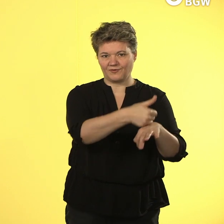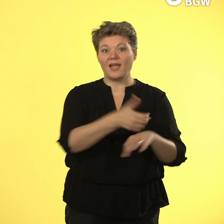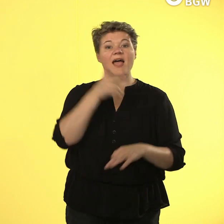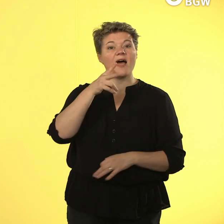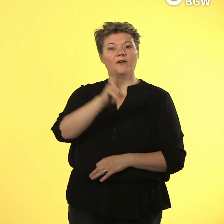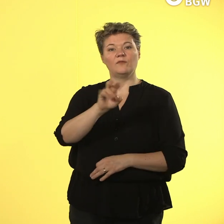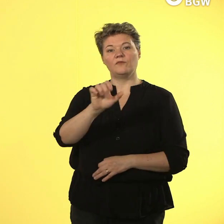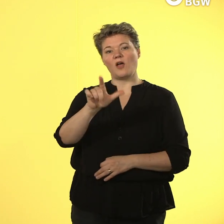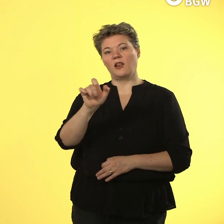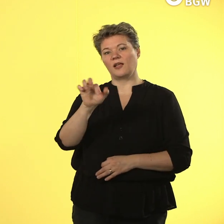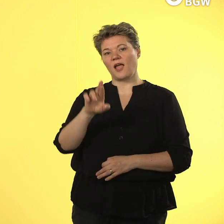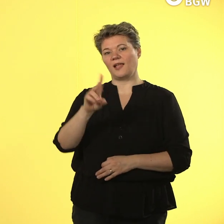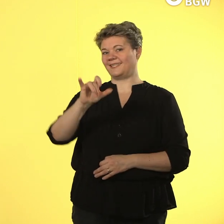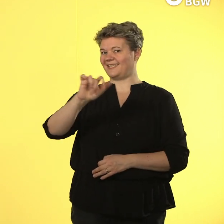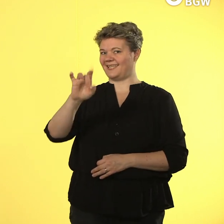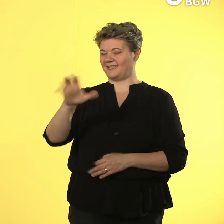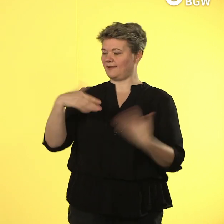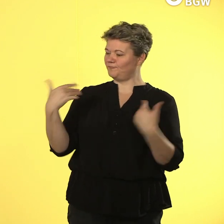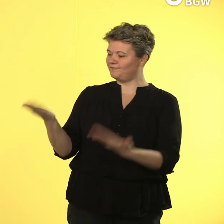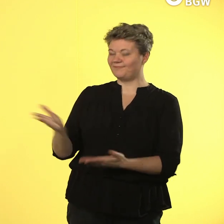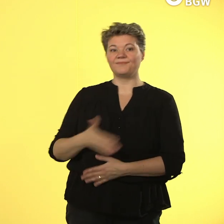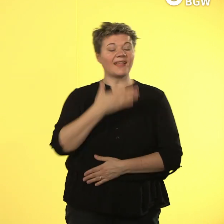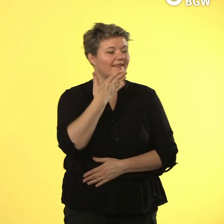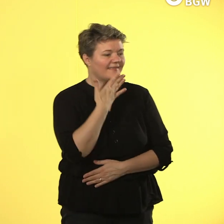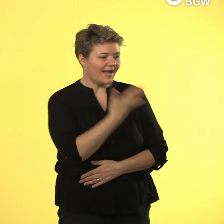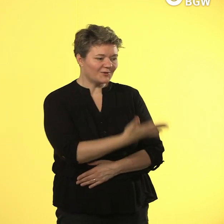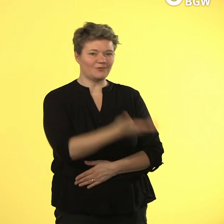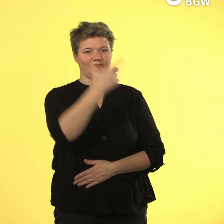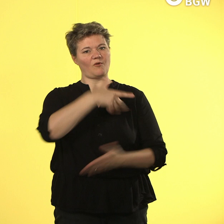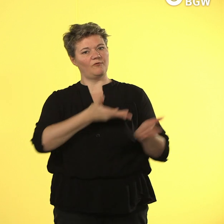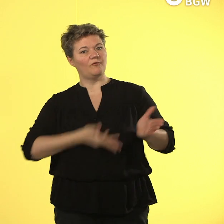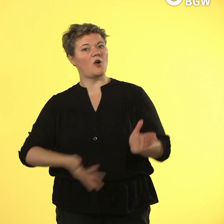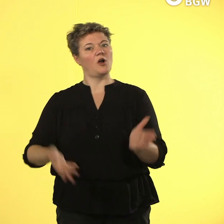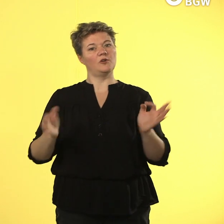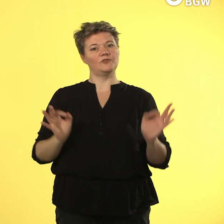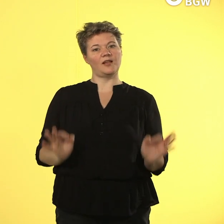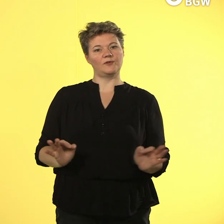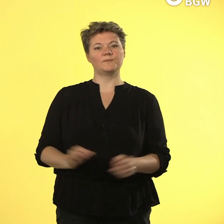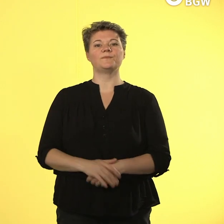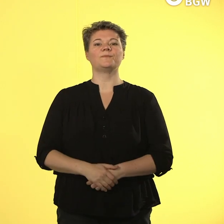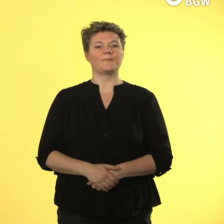Ich danke für die Einführung und ich nehme Ihr Beispiel mit den Windmühlen, um in das Thema einzuführen.